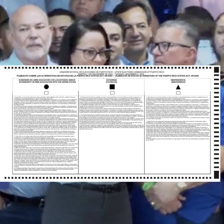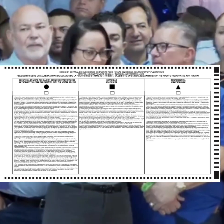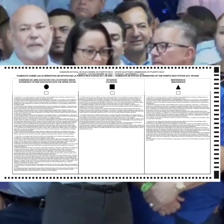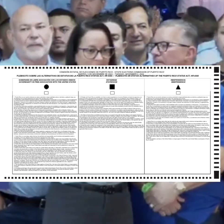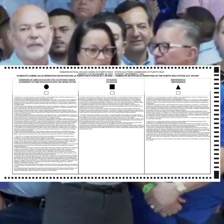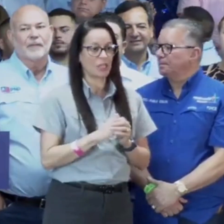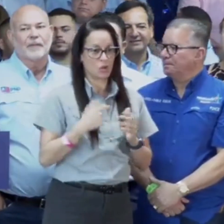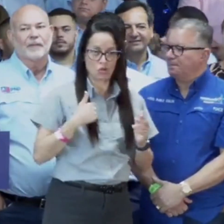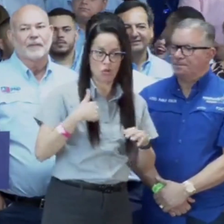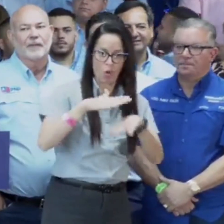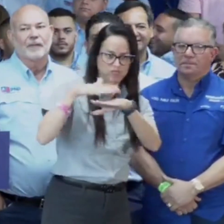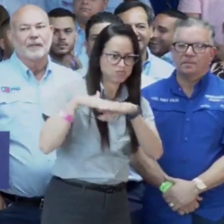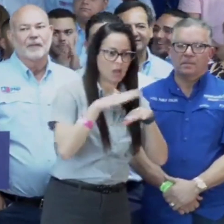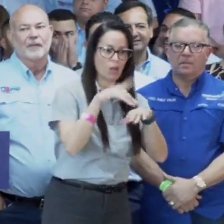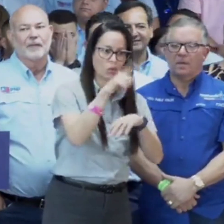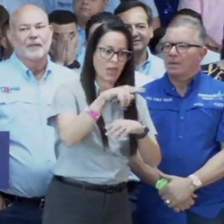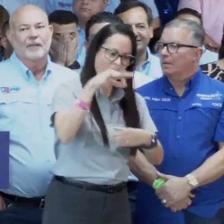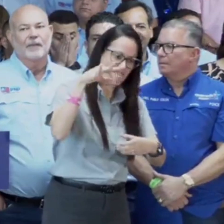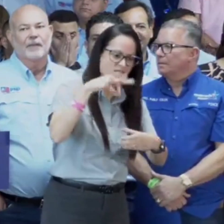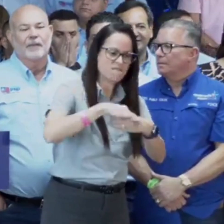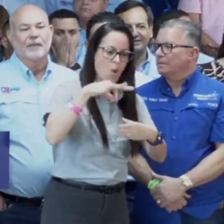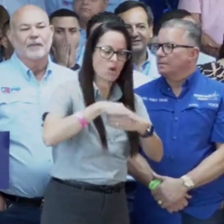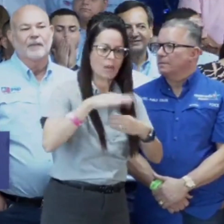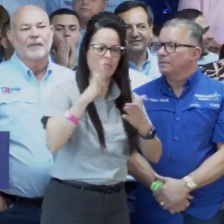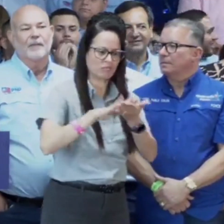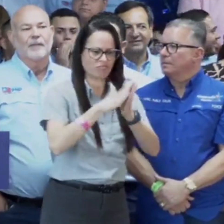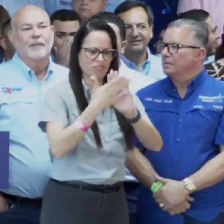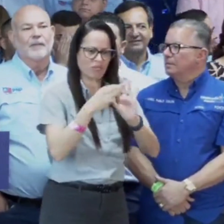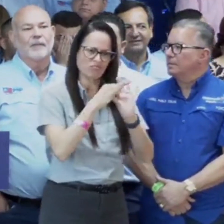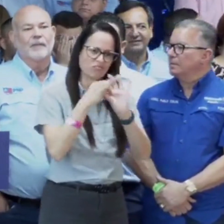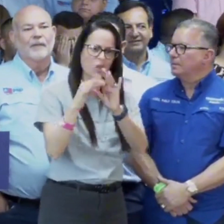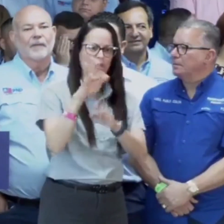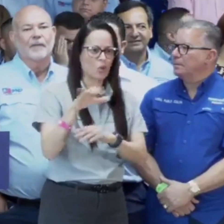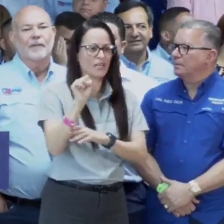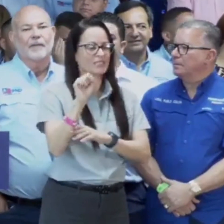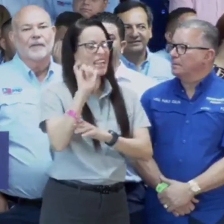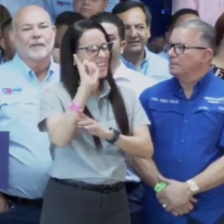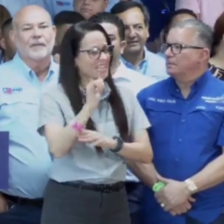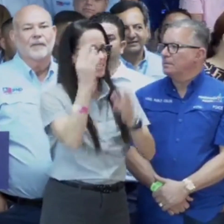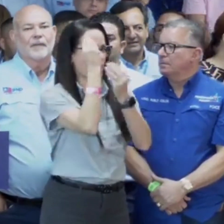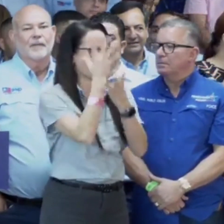pueblo de Puerto Rico que vote por la estadidad que es el mensaje contundente verdad que le va a